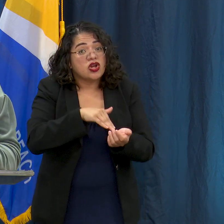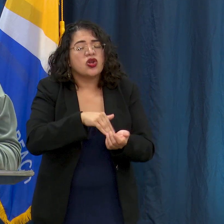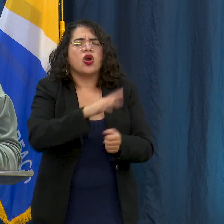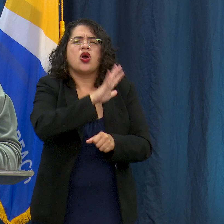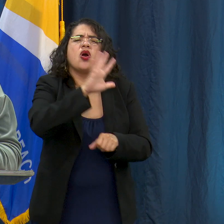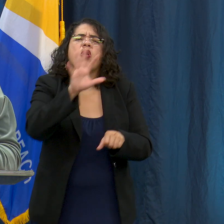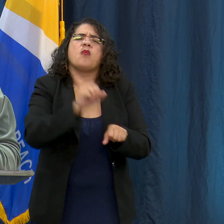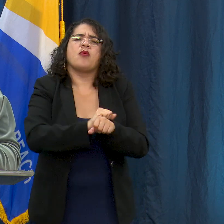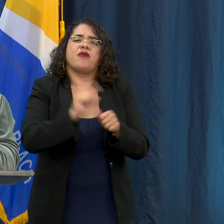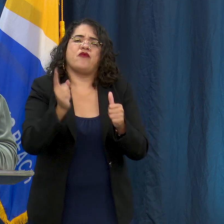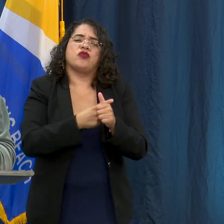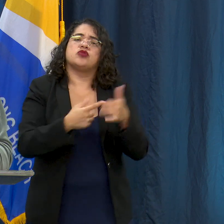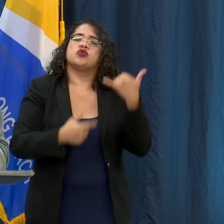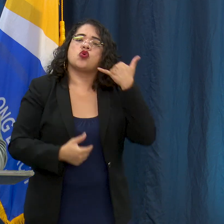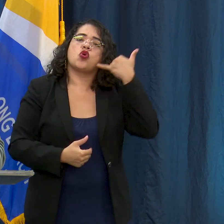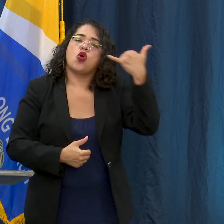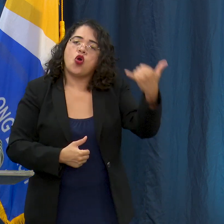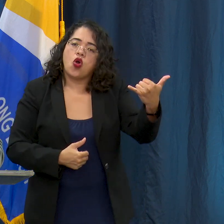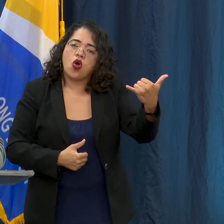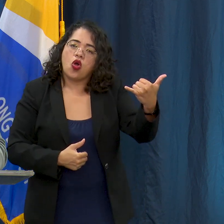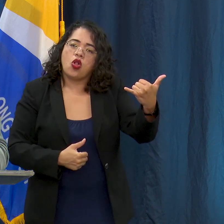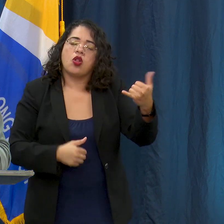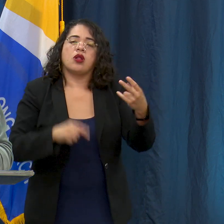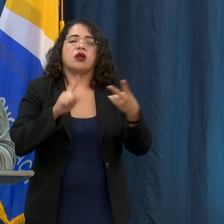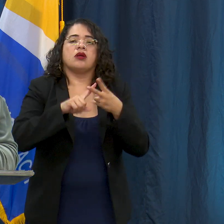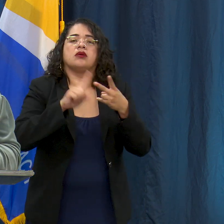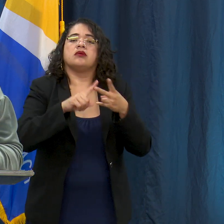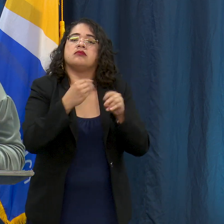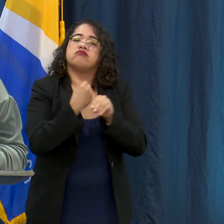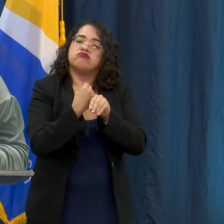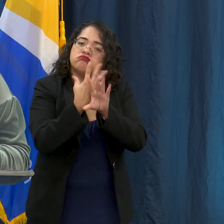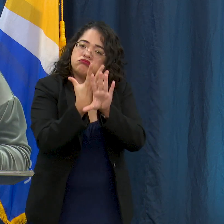dentista OD medica es importante que tratan la manera primero de Bercy puede